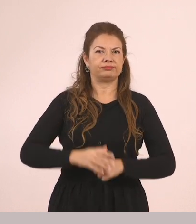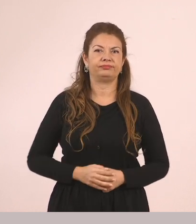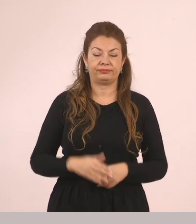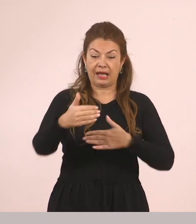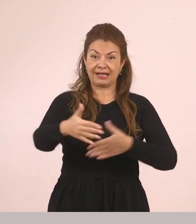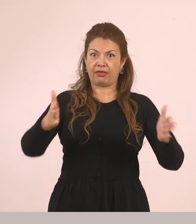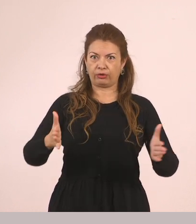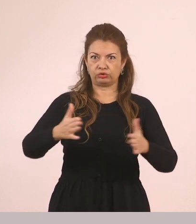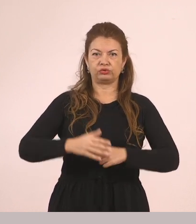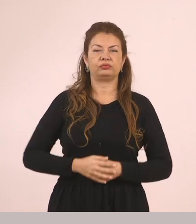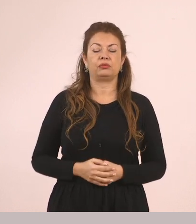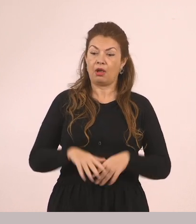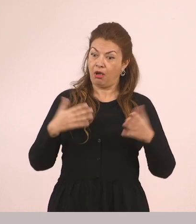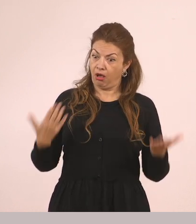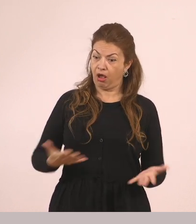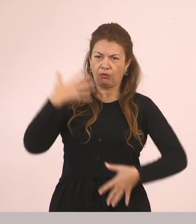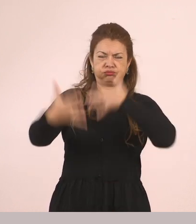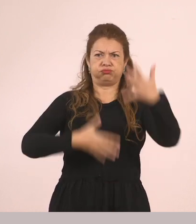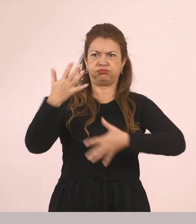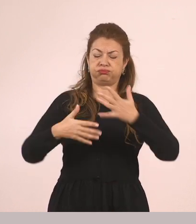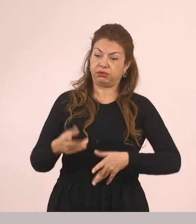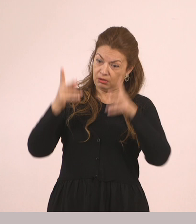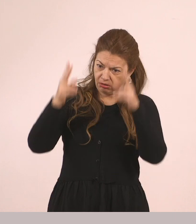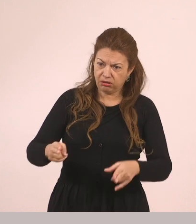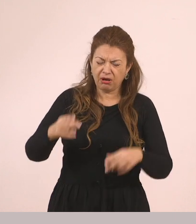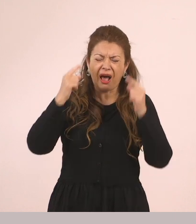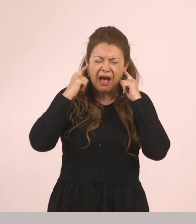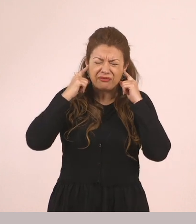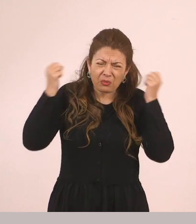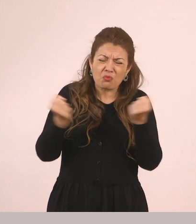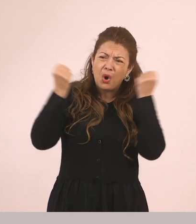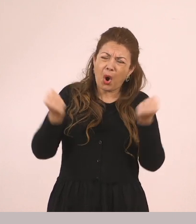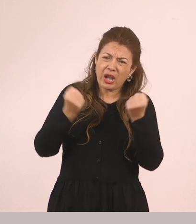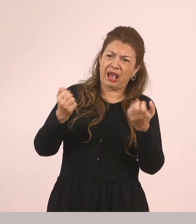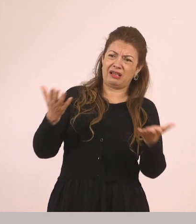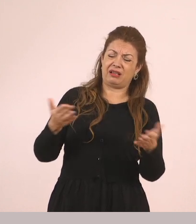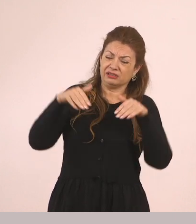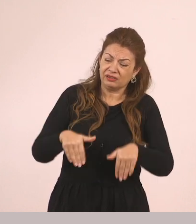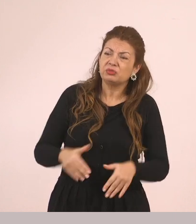Κάδος: Ε, σταματήστε επιτέλους τη φασαρία, μου πήρατε τ'αυτιά! Τίποτα δε σέβεστε πια!